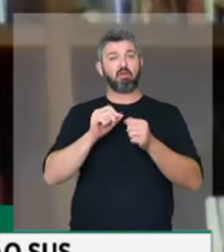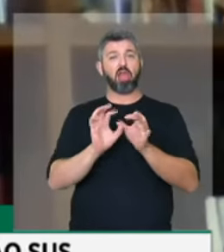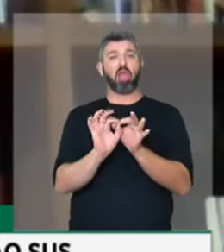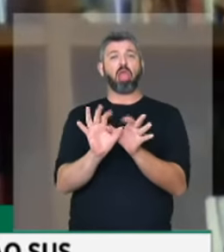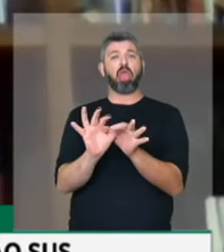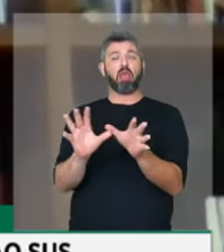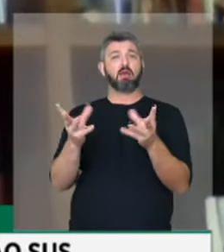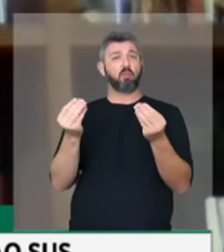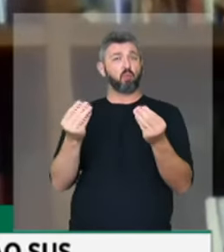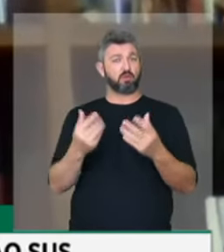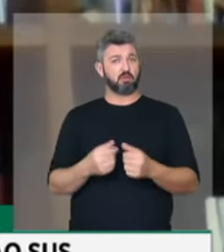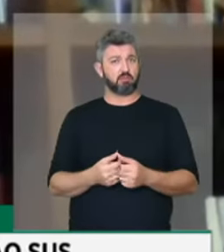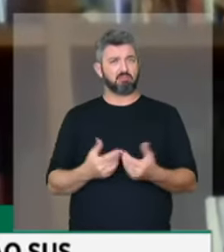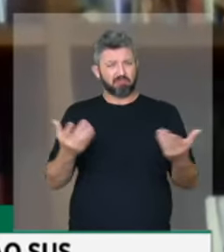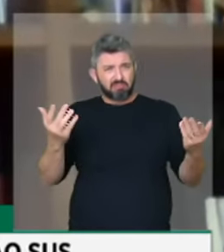ESTÁ SE FAZENDO MUITA